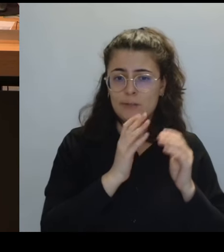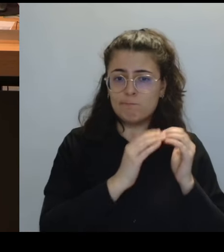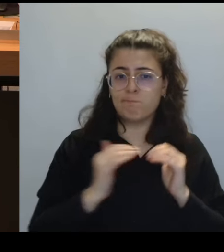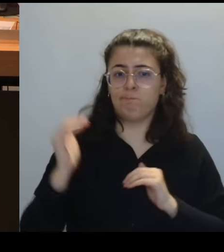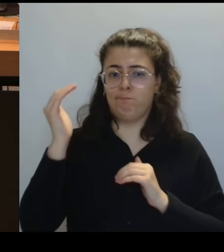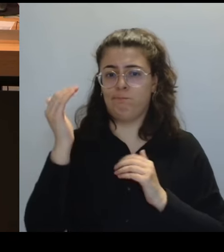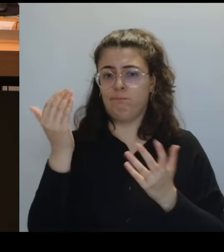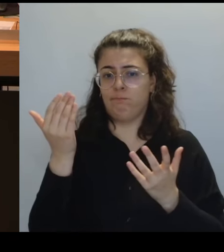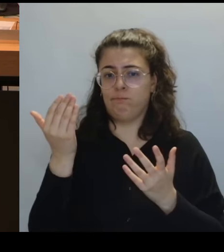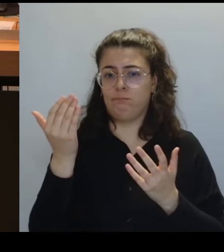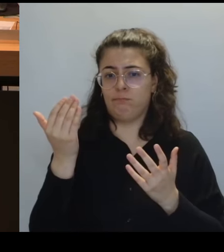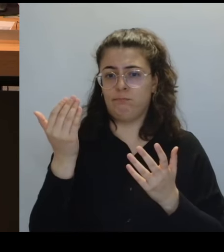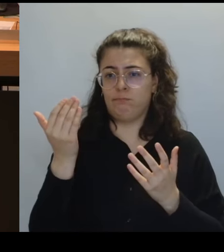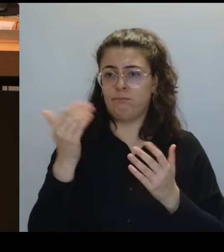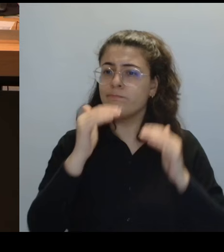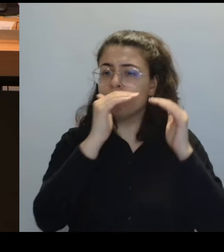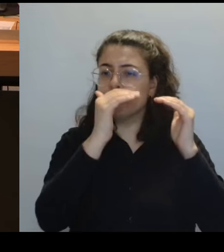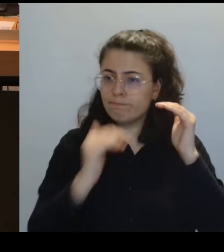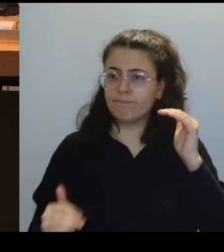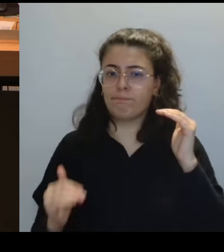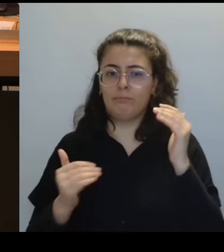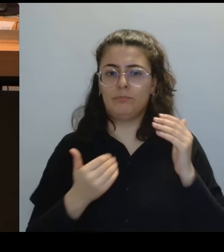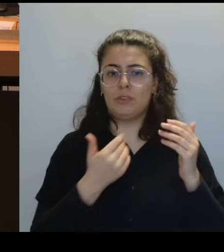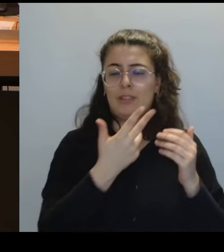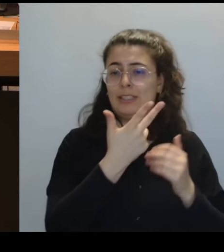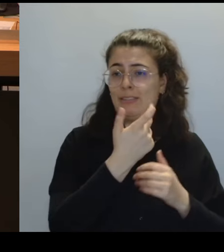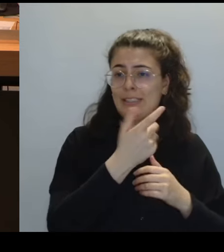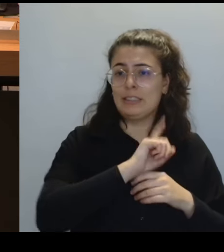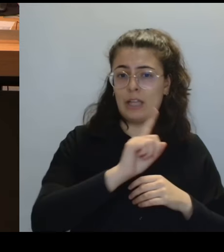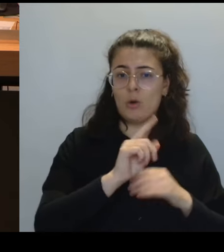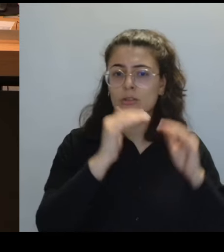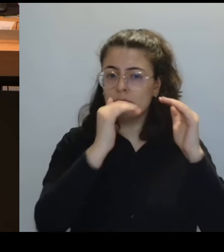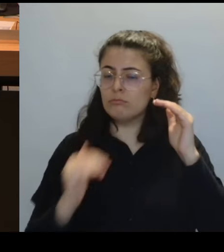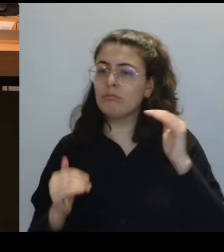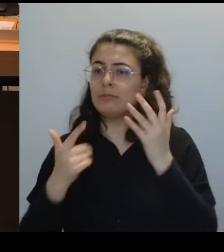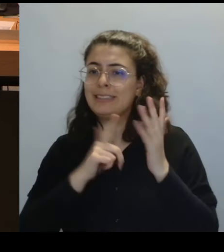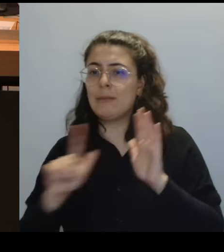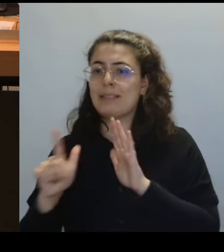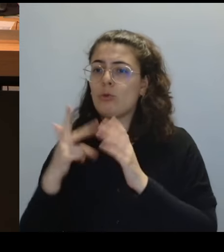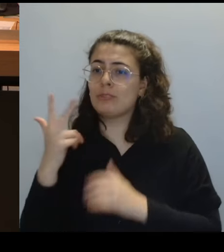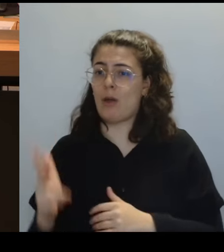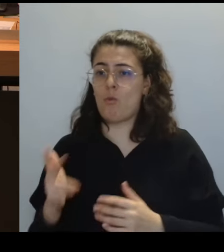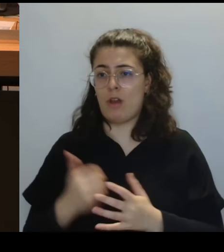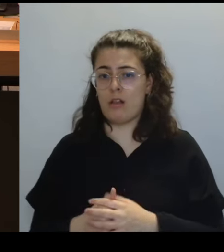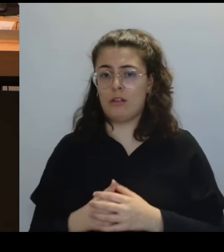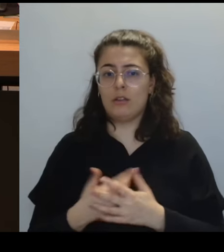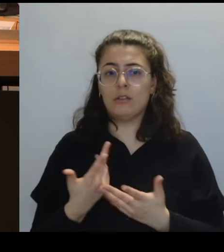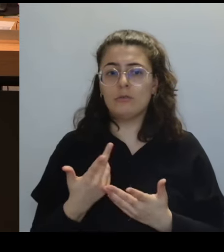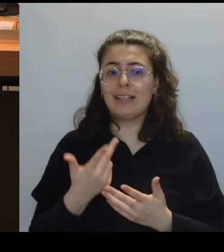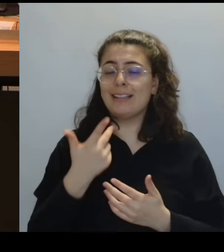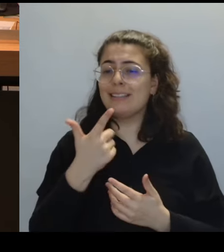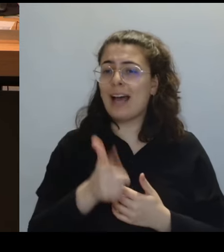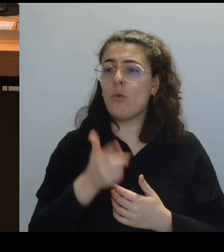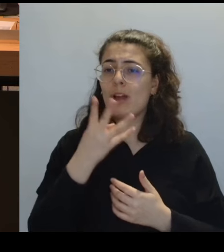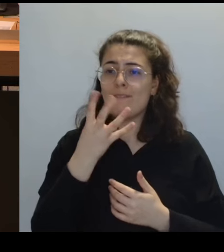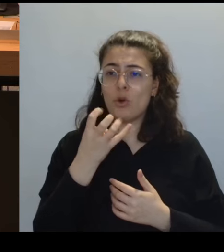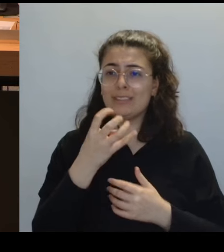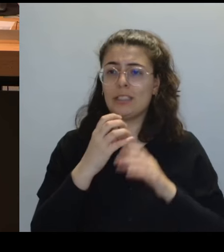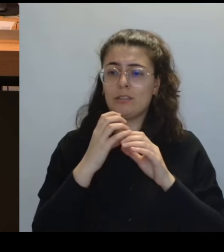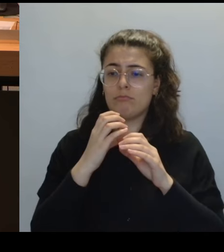340 Schleuser sind festgenommen worden und deswegen sage ich Ihnen, rechtsstaatliche, regelbasierte